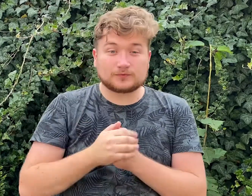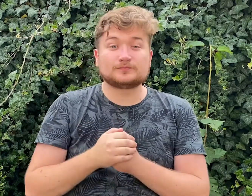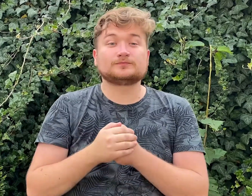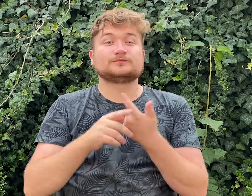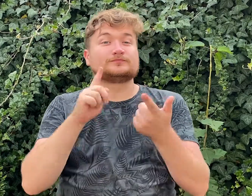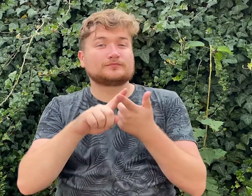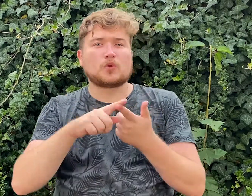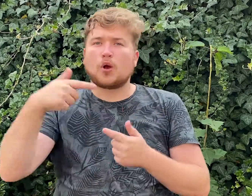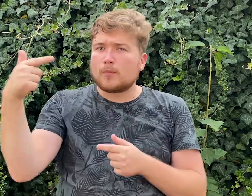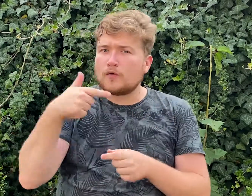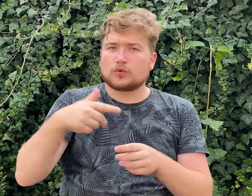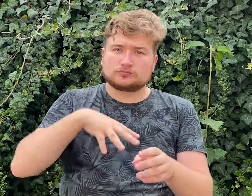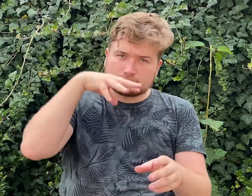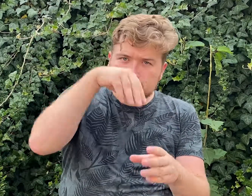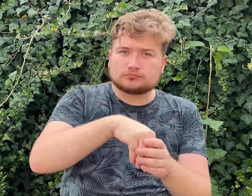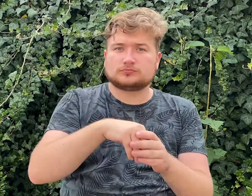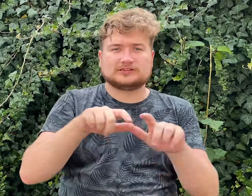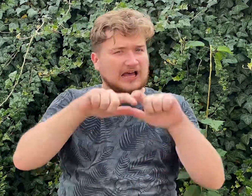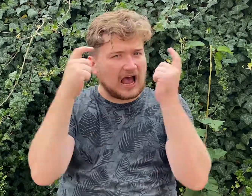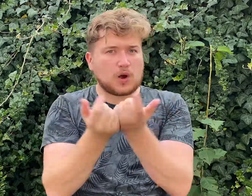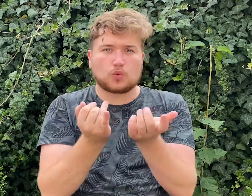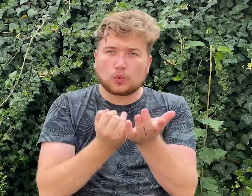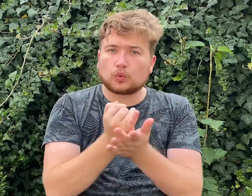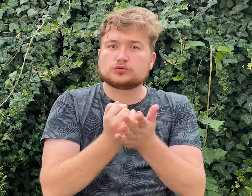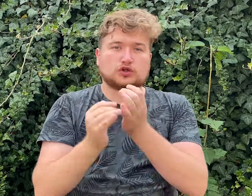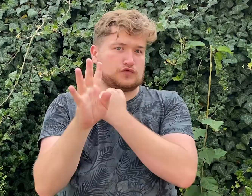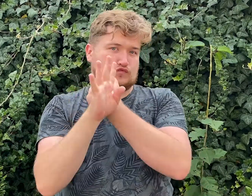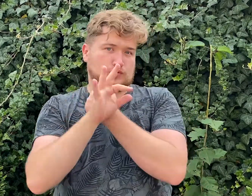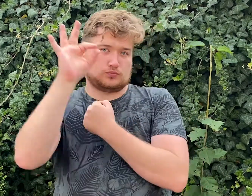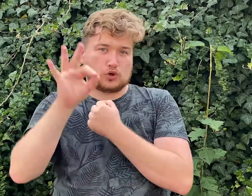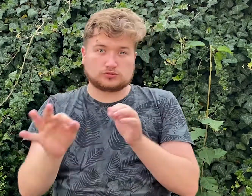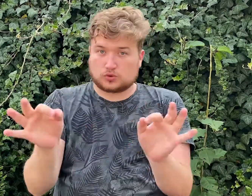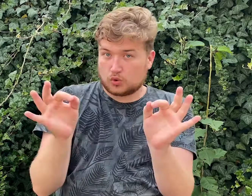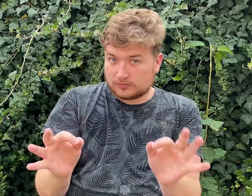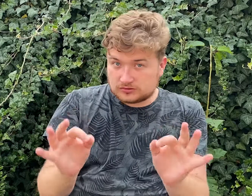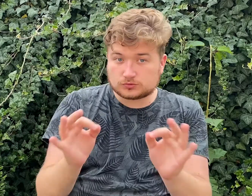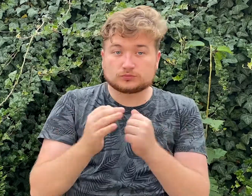zobowiązanie do wzięcia udziału w całym kursie - 90% obecności,